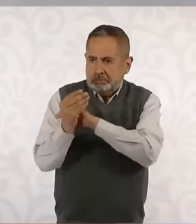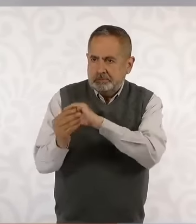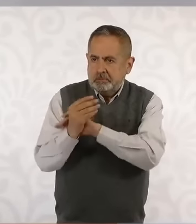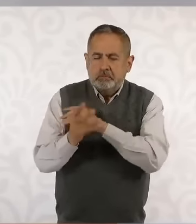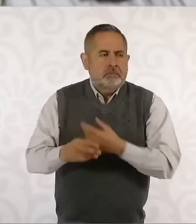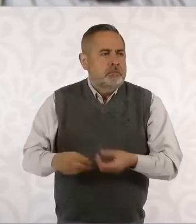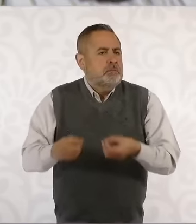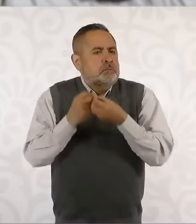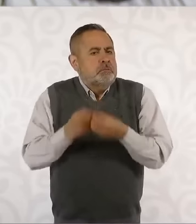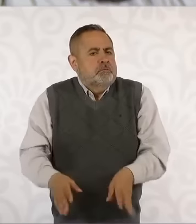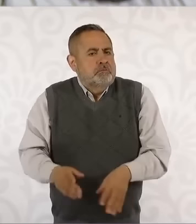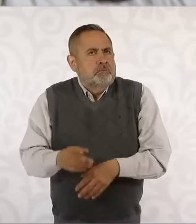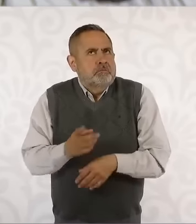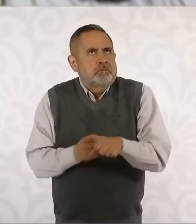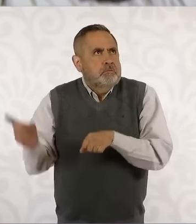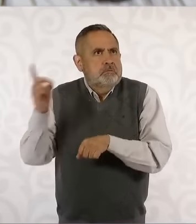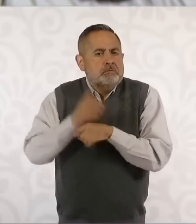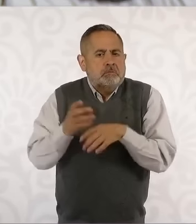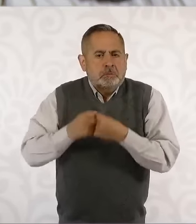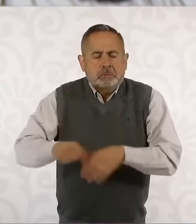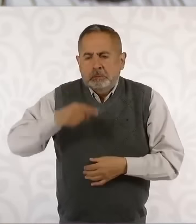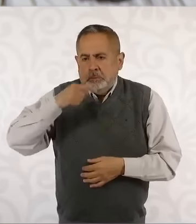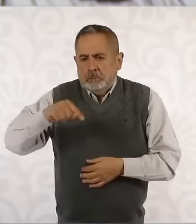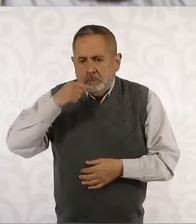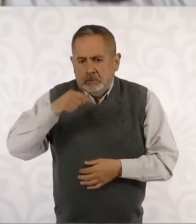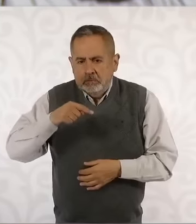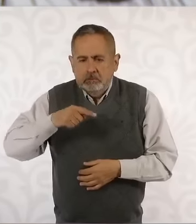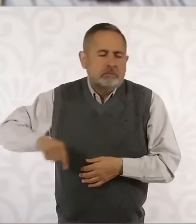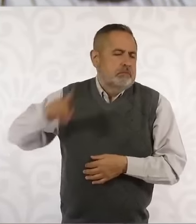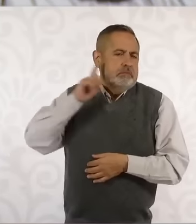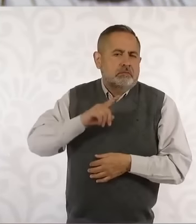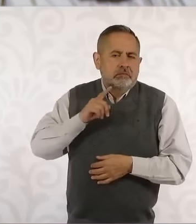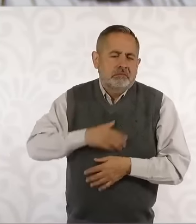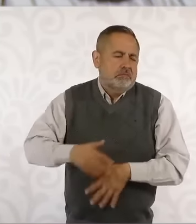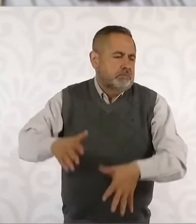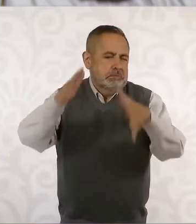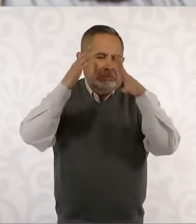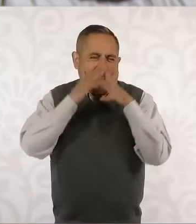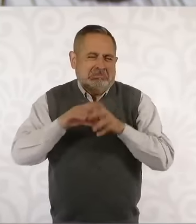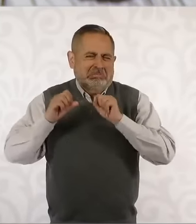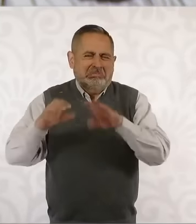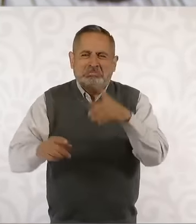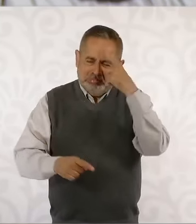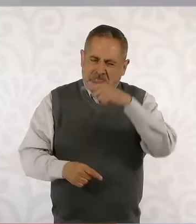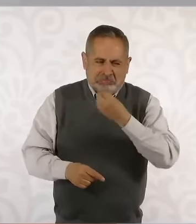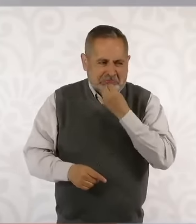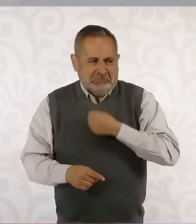todo el día y entonces las mujeres decidimos, pues mejor no presentamos la denuncia. Evidentemente,